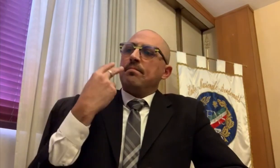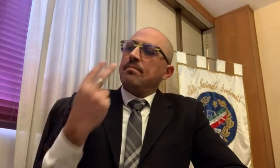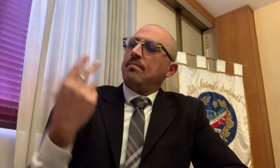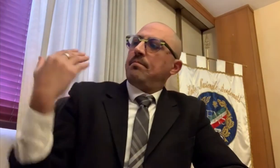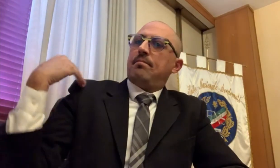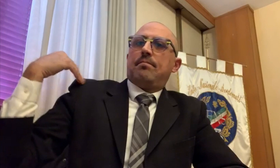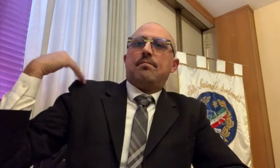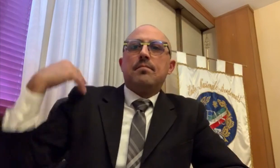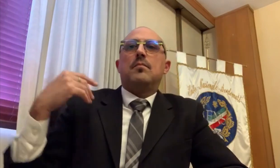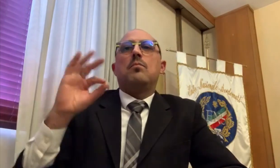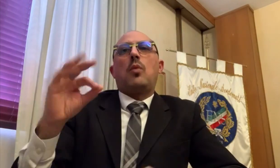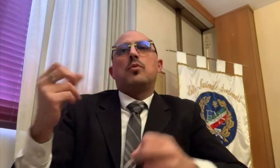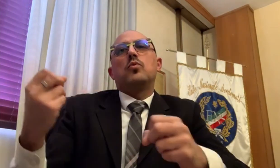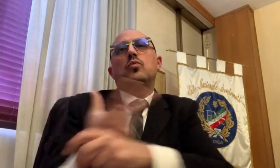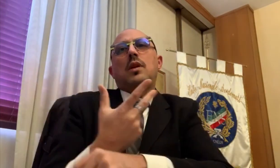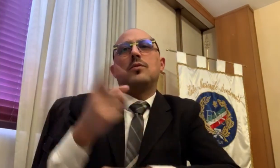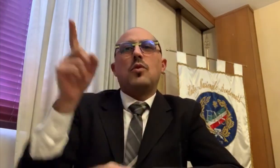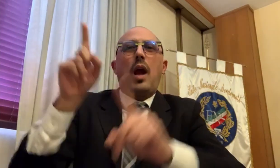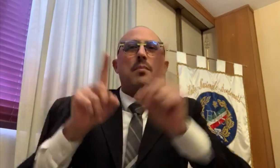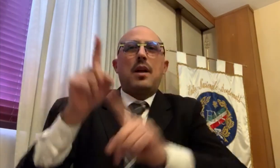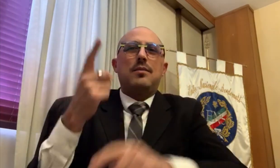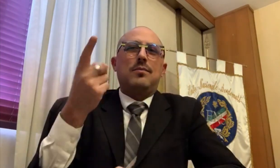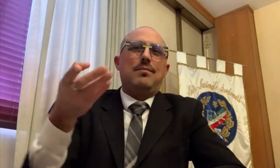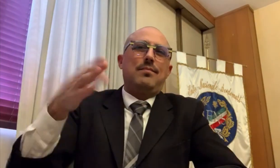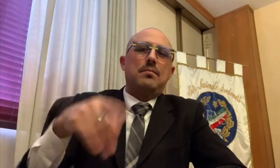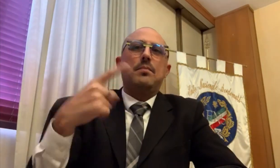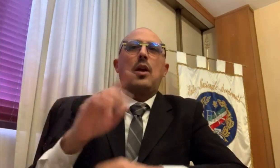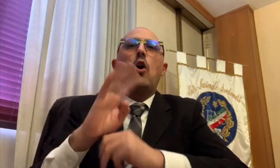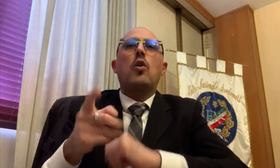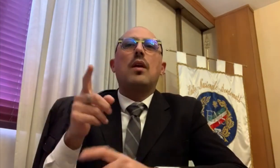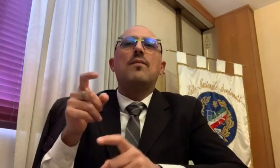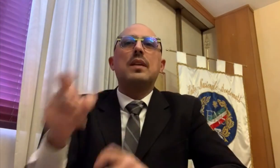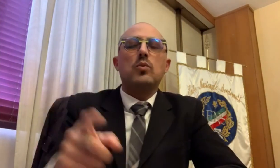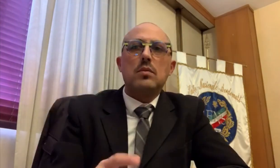In seguito a quanto accaduto a Milano, un deceduto per il Coronavirus,